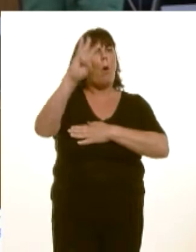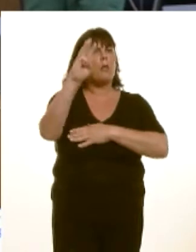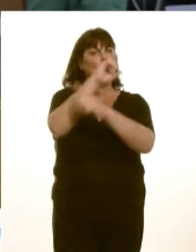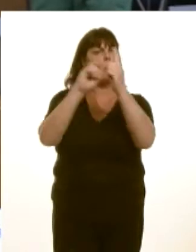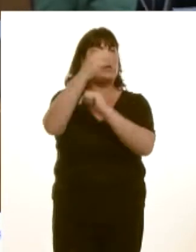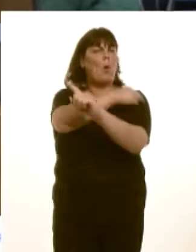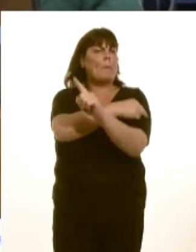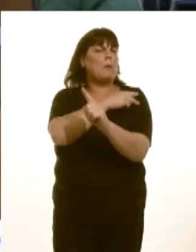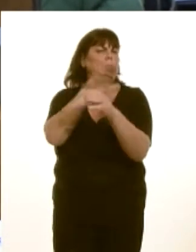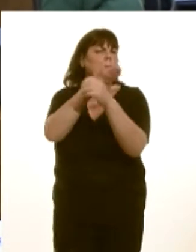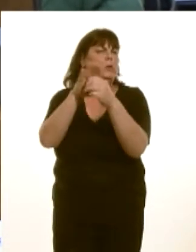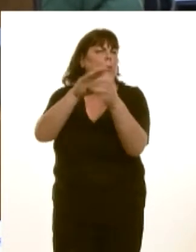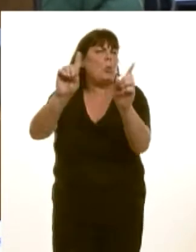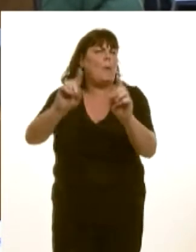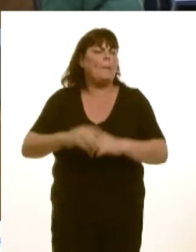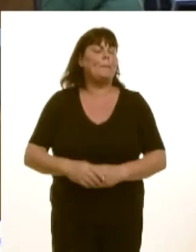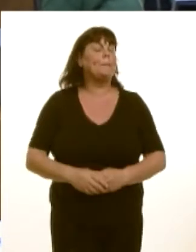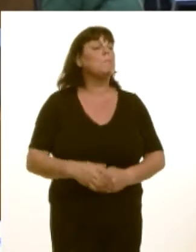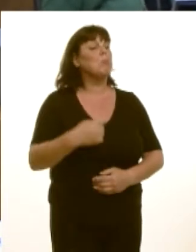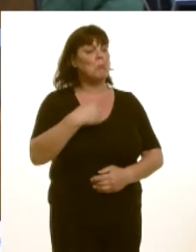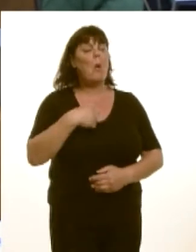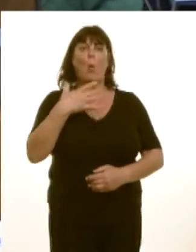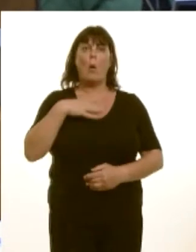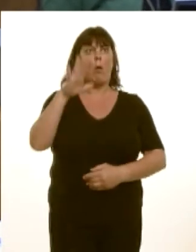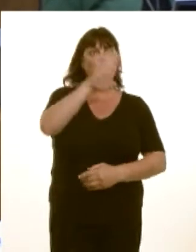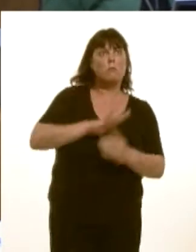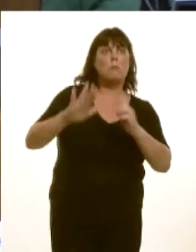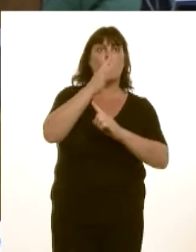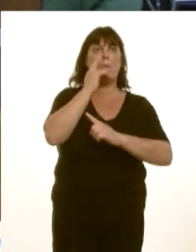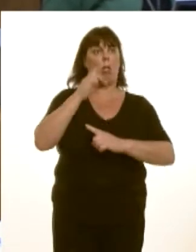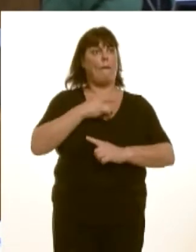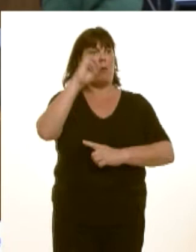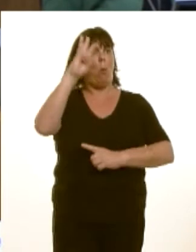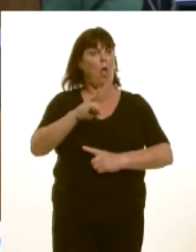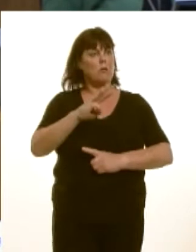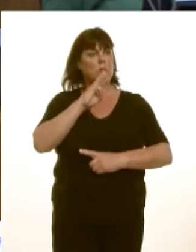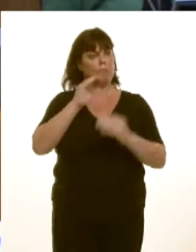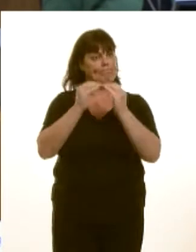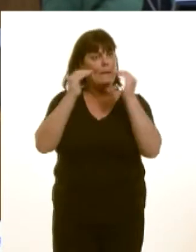anghenion unigolion a hynny cyn agosed â phosibl i’w cartref. Llyr Gruffydd: Diolch yn fawr am yr ateb.